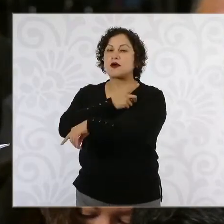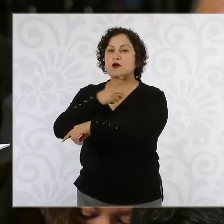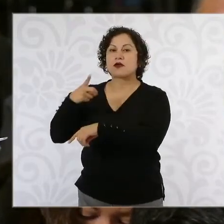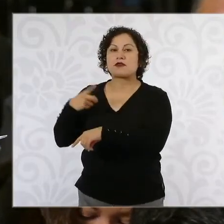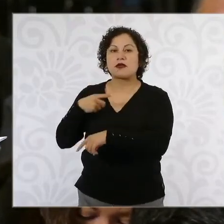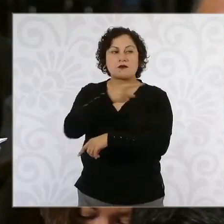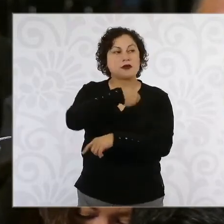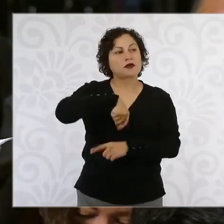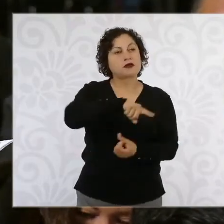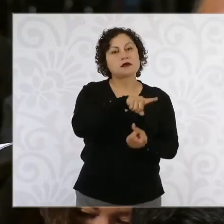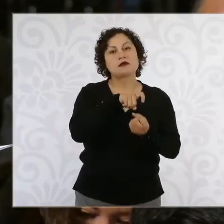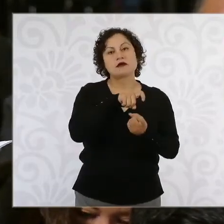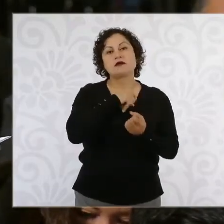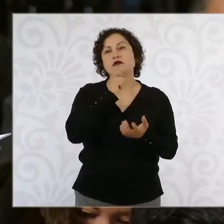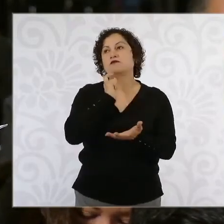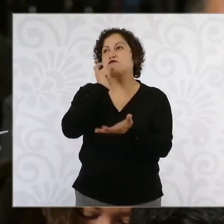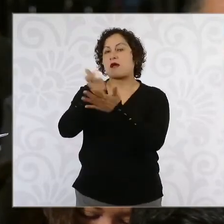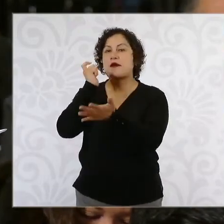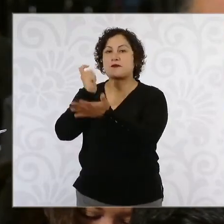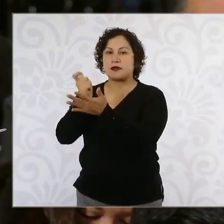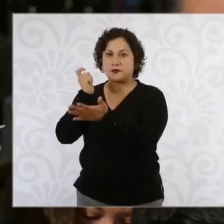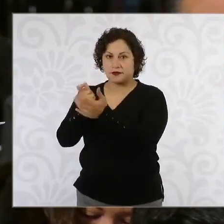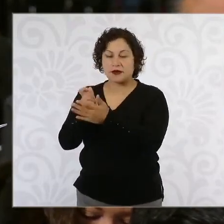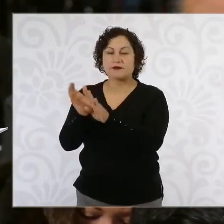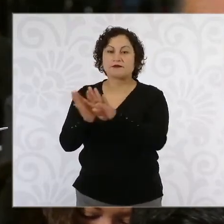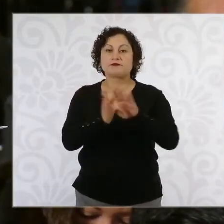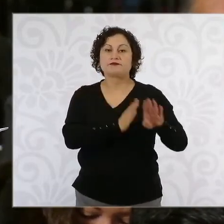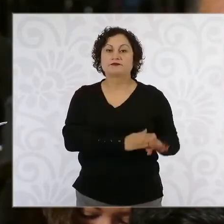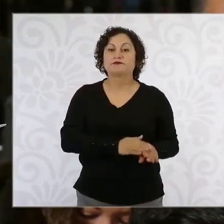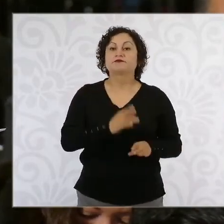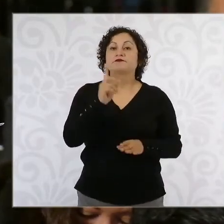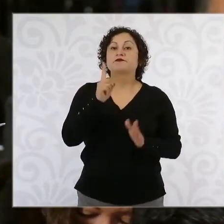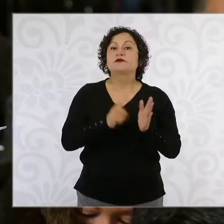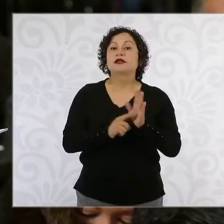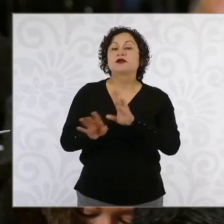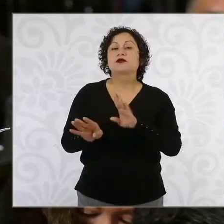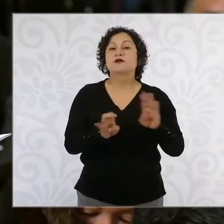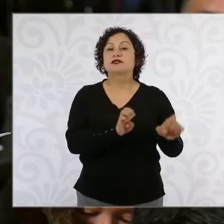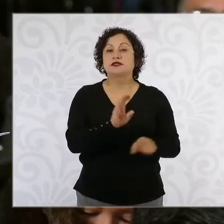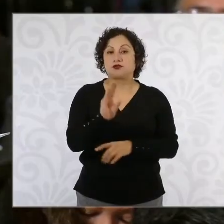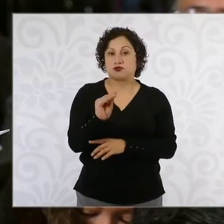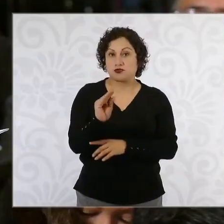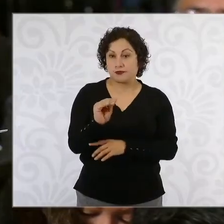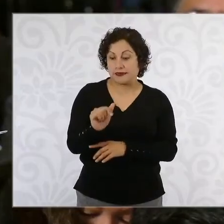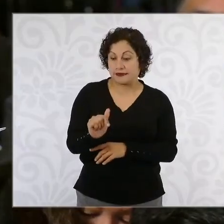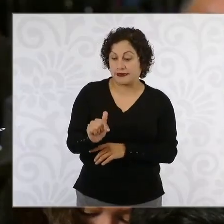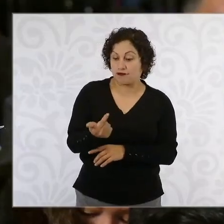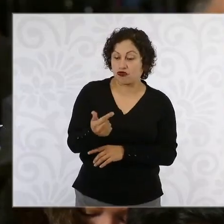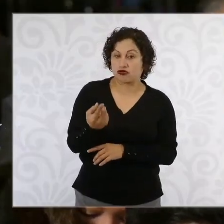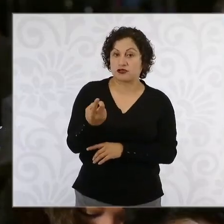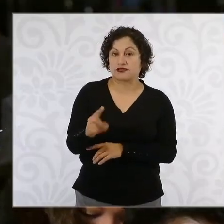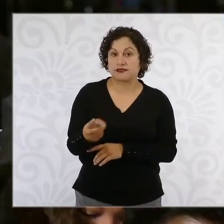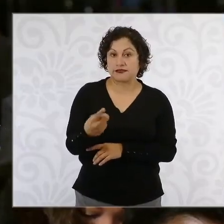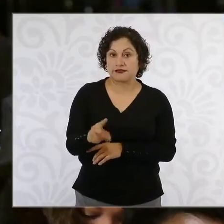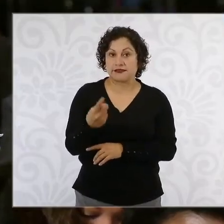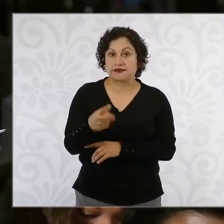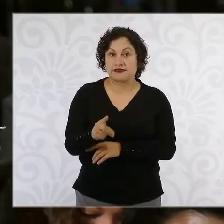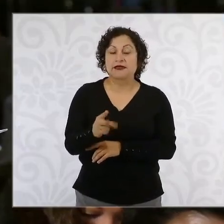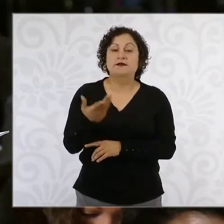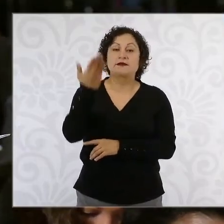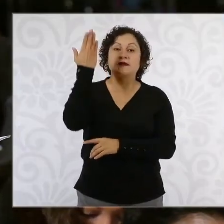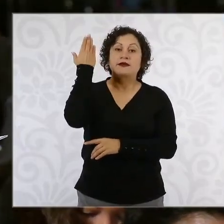el 12 de diciembre de 1990 Andrés Manuel López Obrador en su calidad de presidente del comité